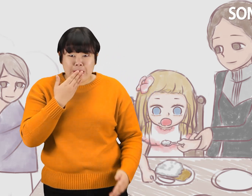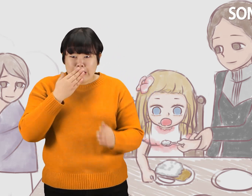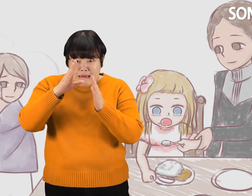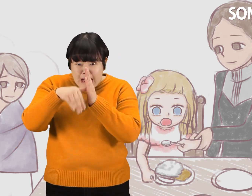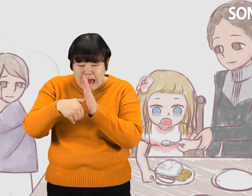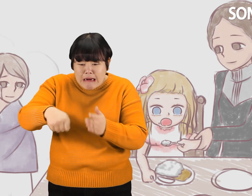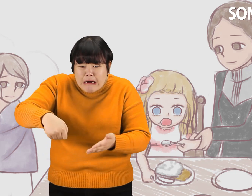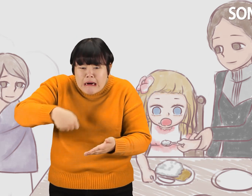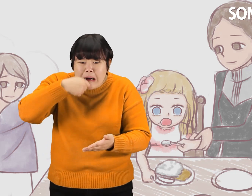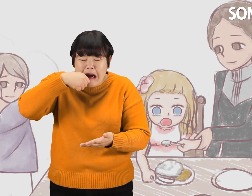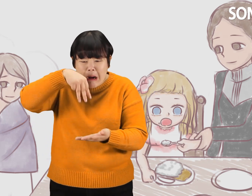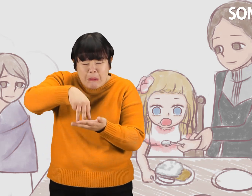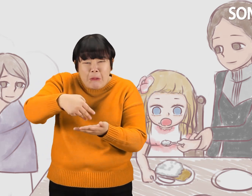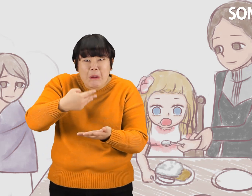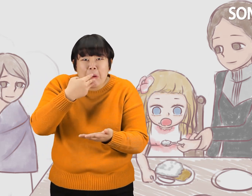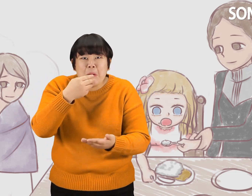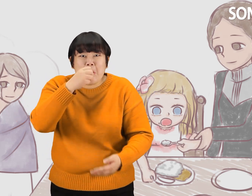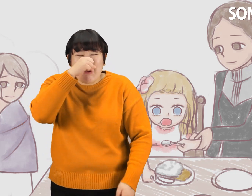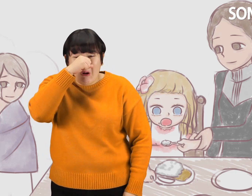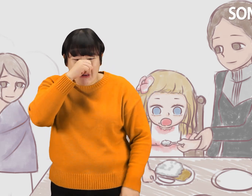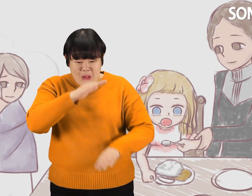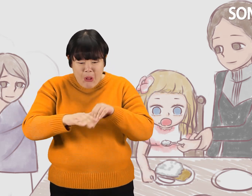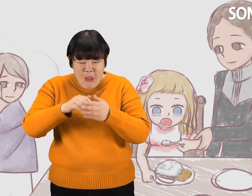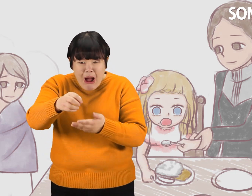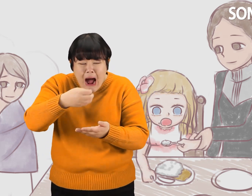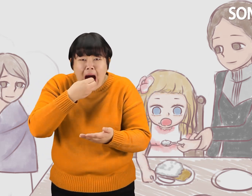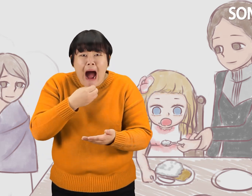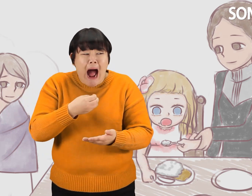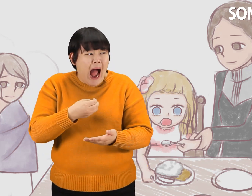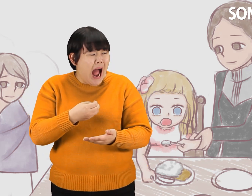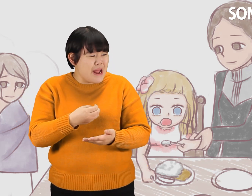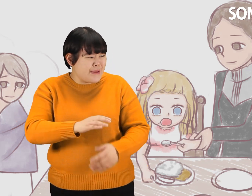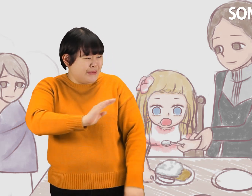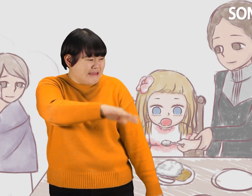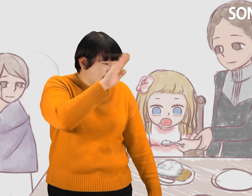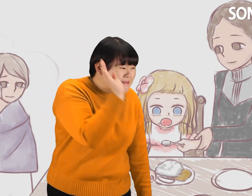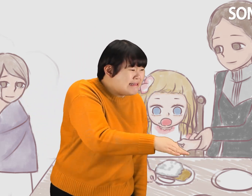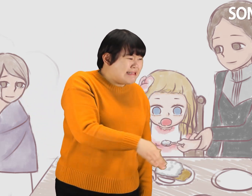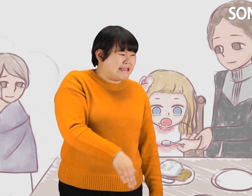"ヘレン、食品をその手でつまんで食べるとダメ。食事をするときは、スプーンとフォークを使用するんです！」